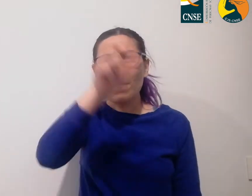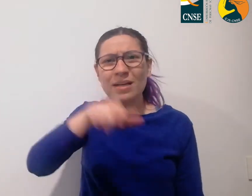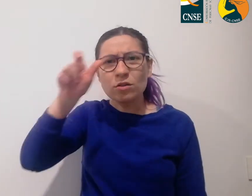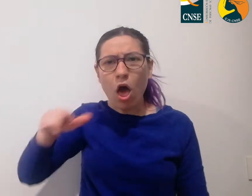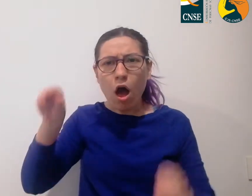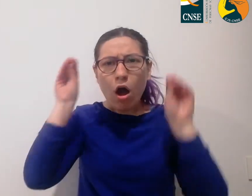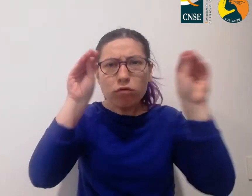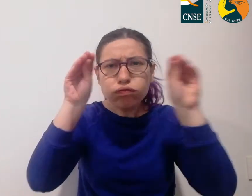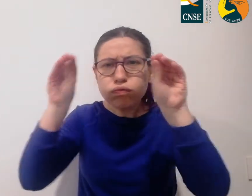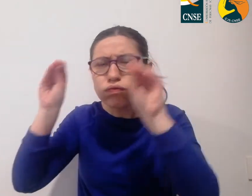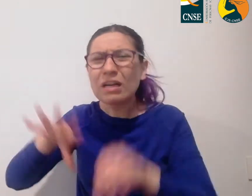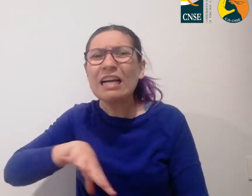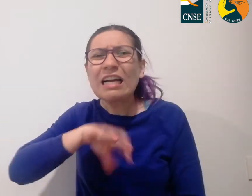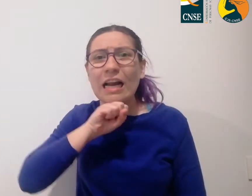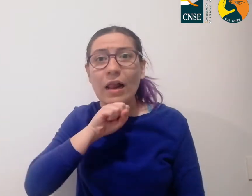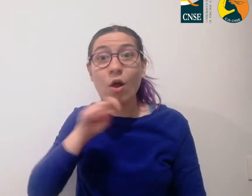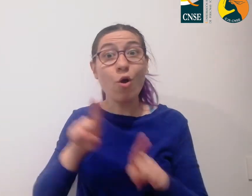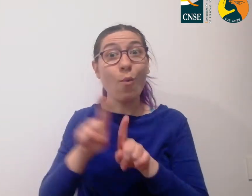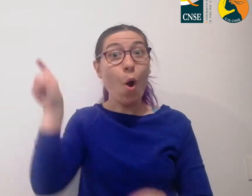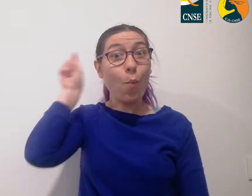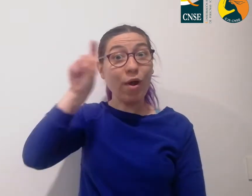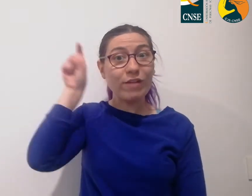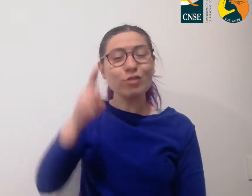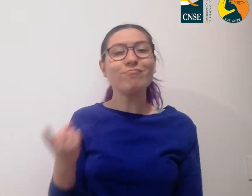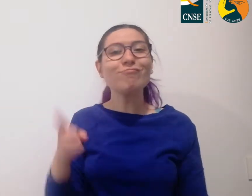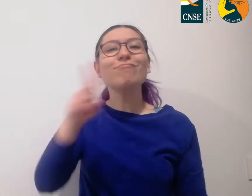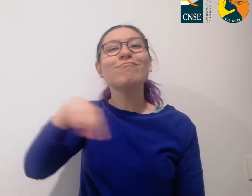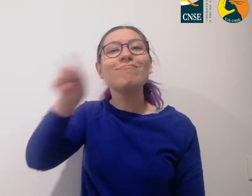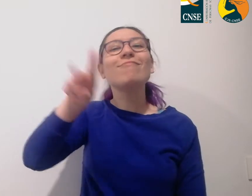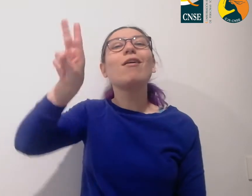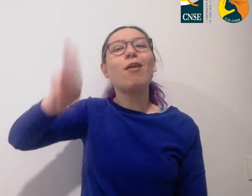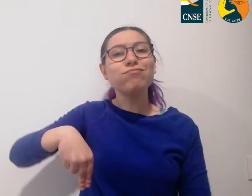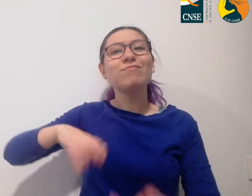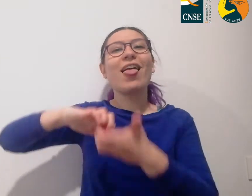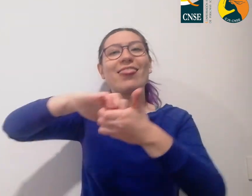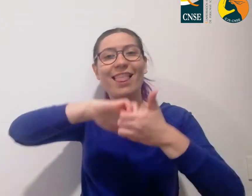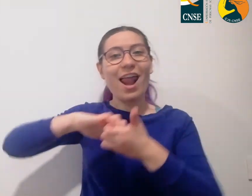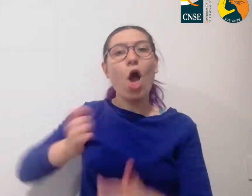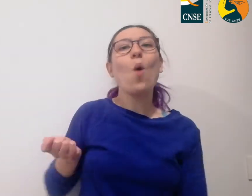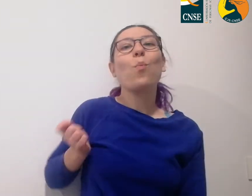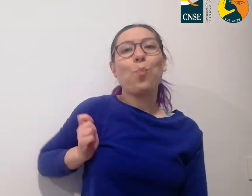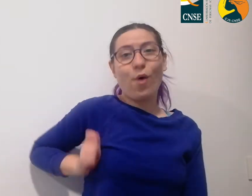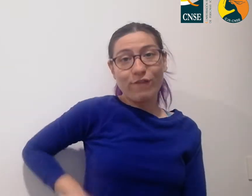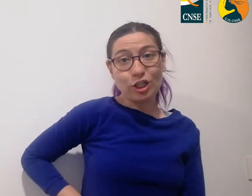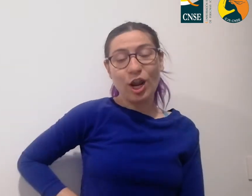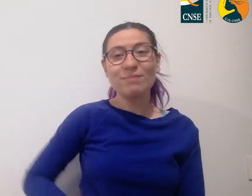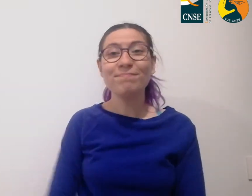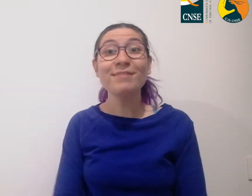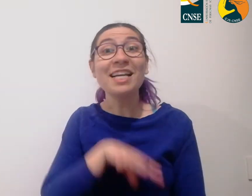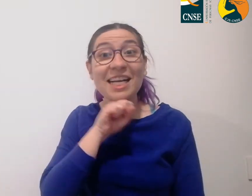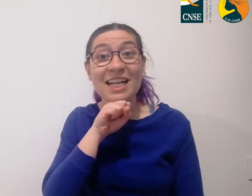Estas serán las profesoras, de la CNSE, que van a impartir el curso.